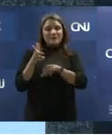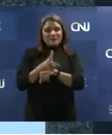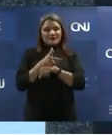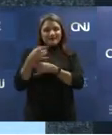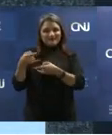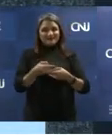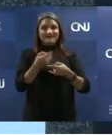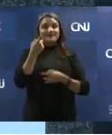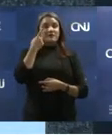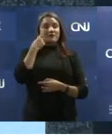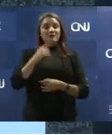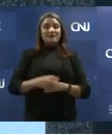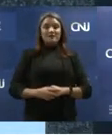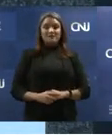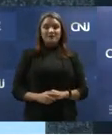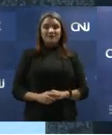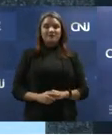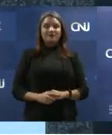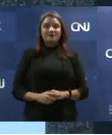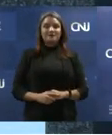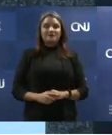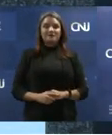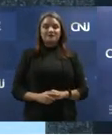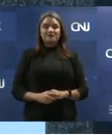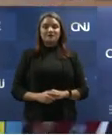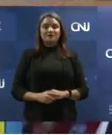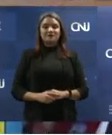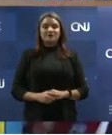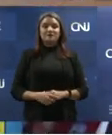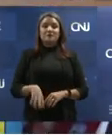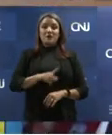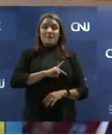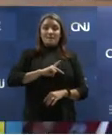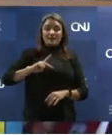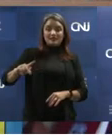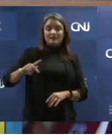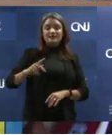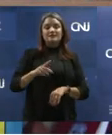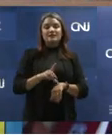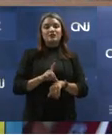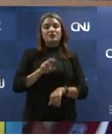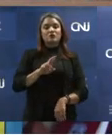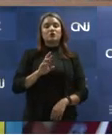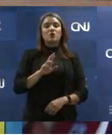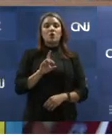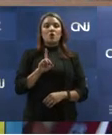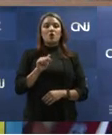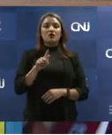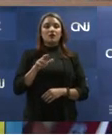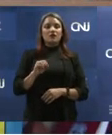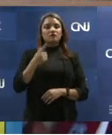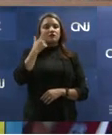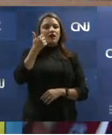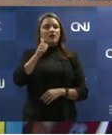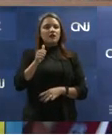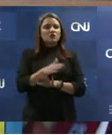Dr. Rodrigo da Cunha Pereira, que analisou todo o material elaborado e também aqui seu,